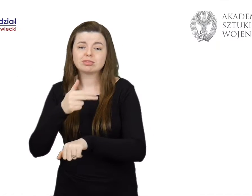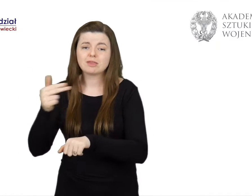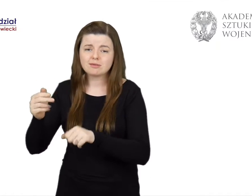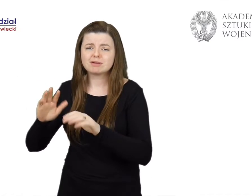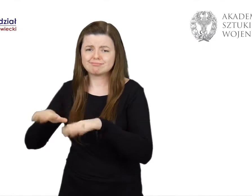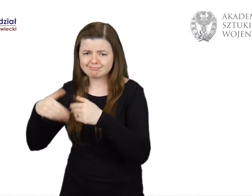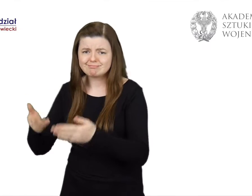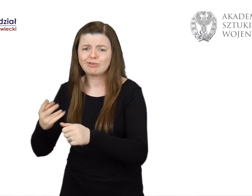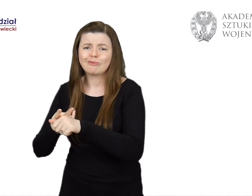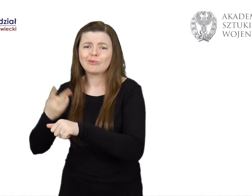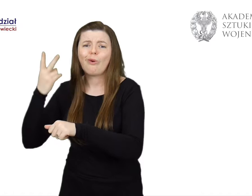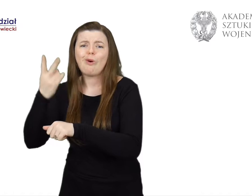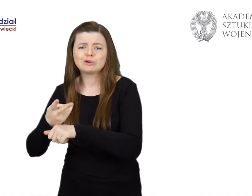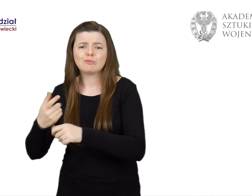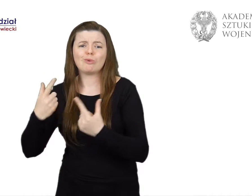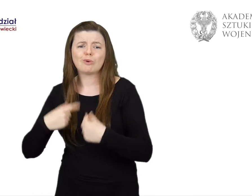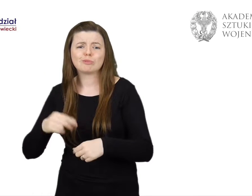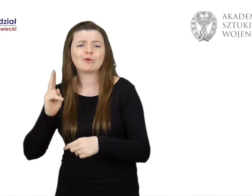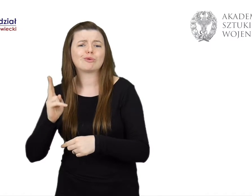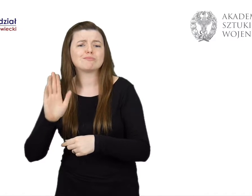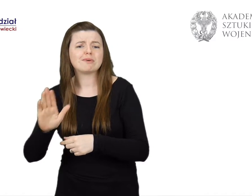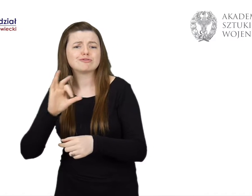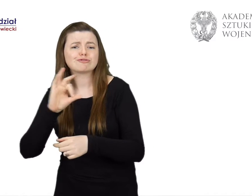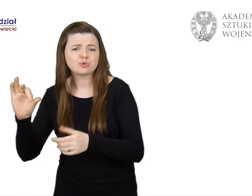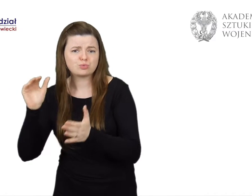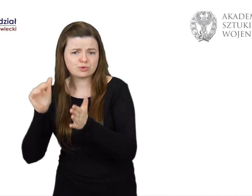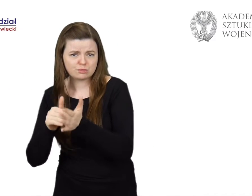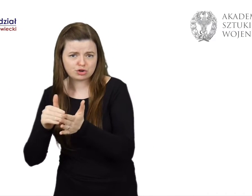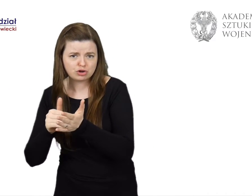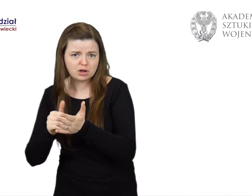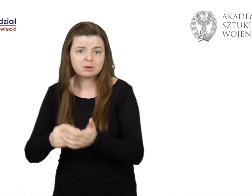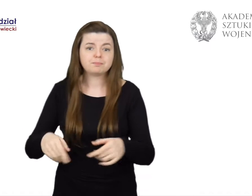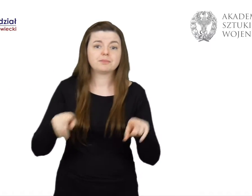o zapewnieniu dostępności osobom ze szczególnymi potrzebami